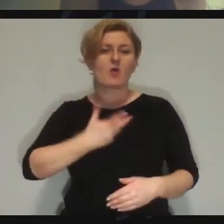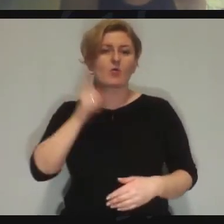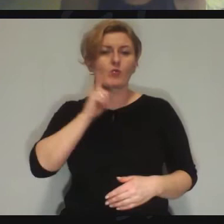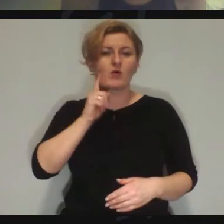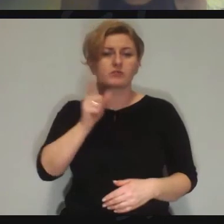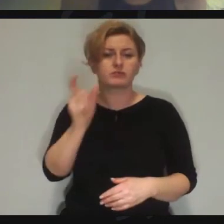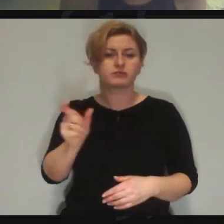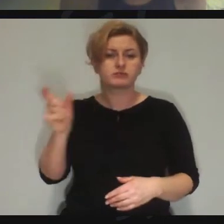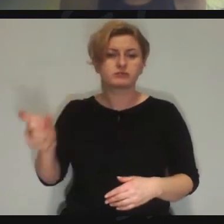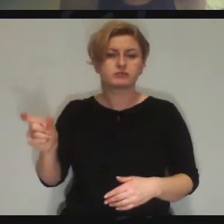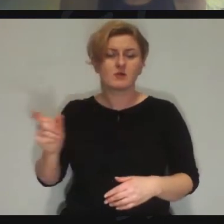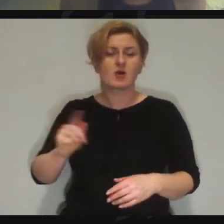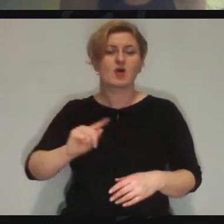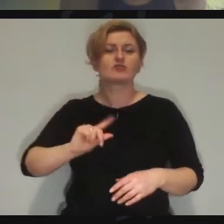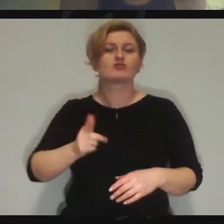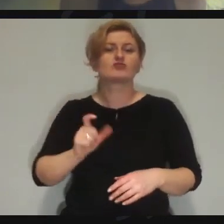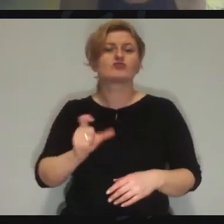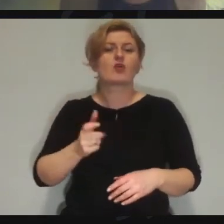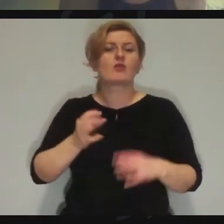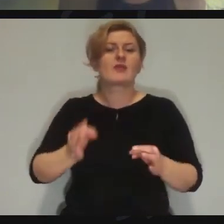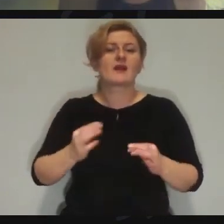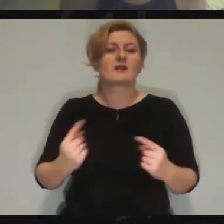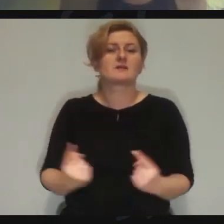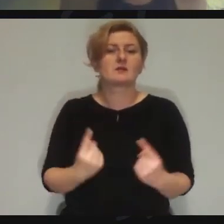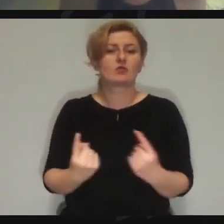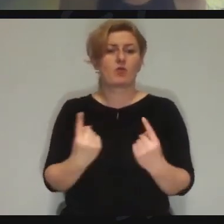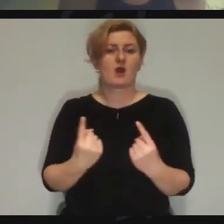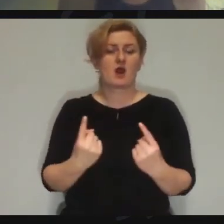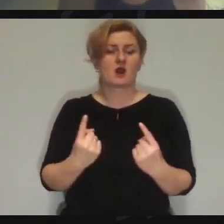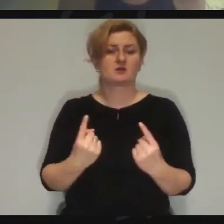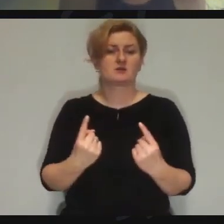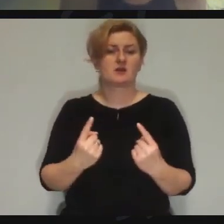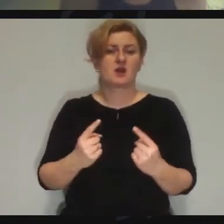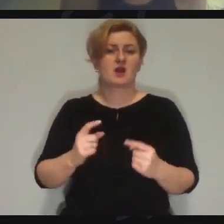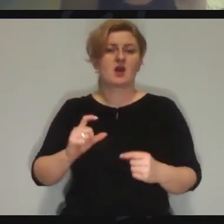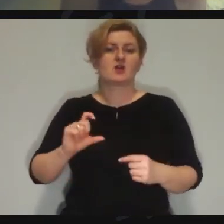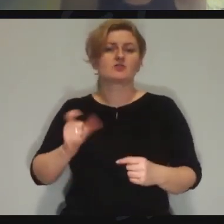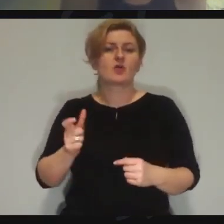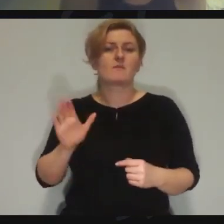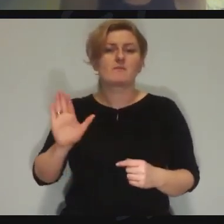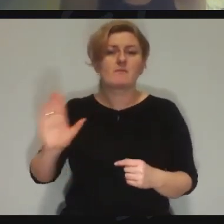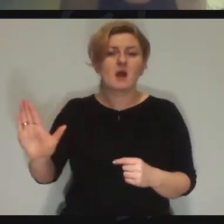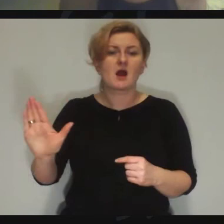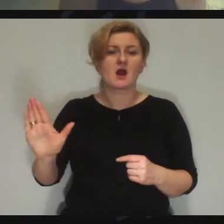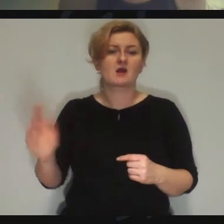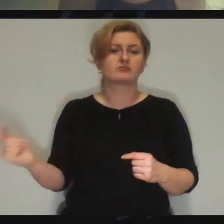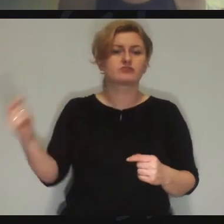od tego co się w danym momencie dzieje, z czym przychodzą na trening